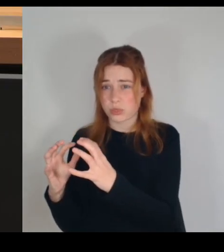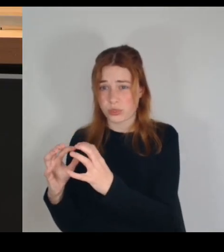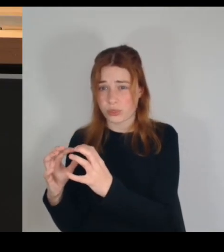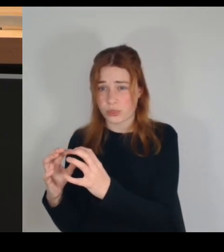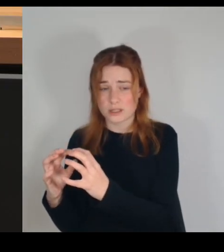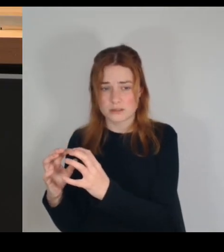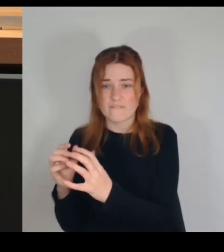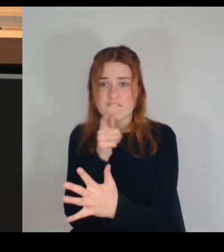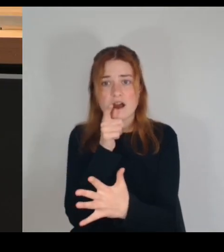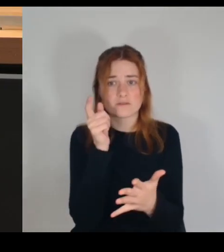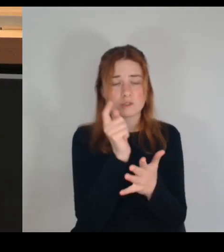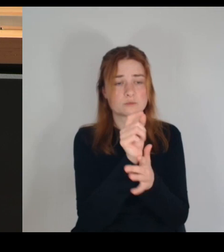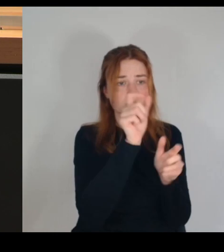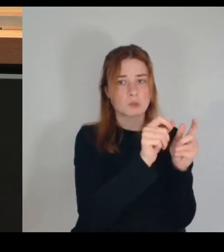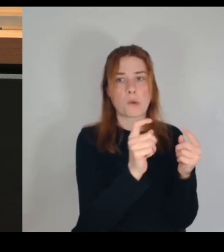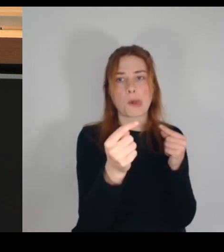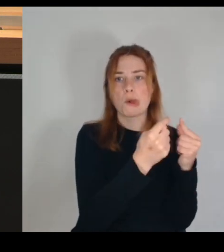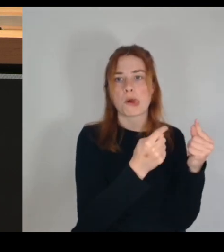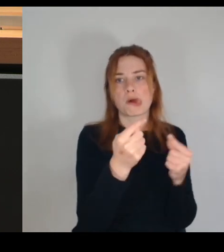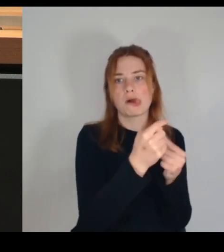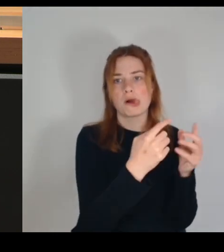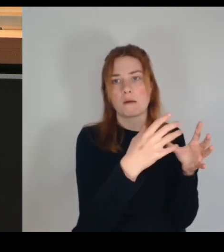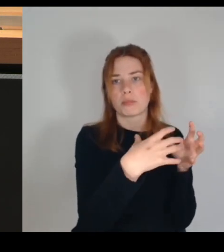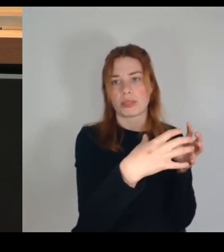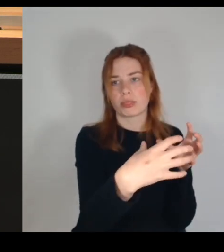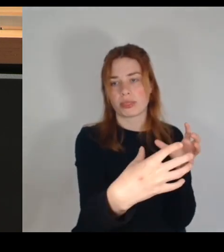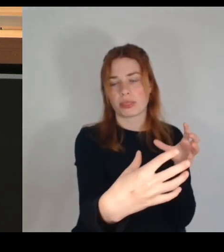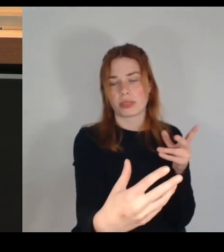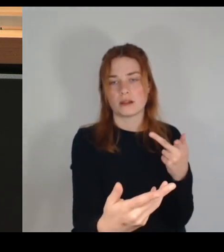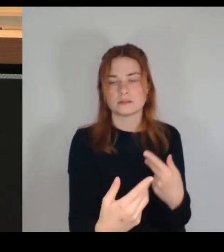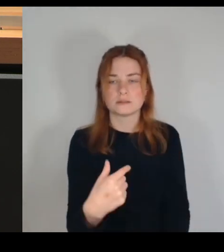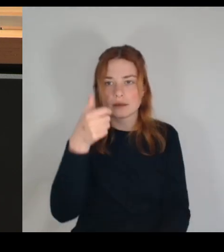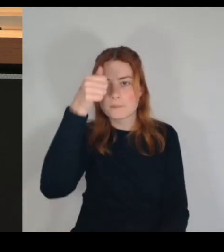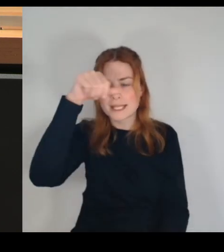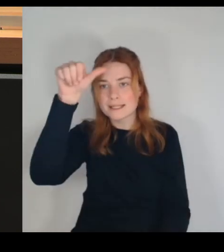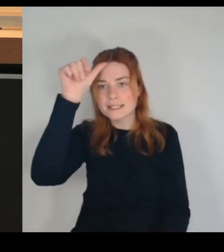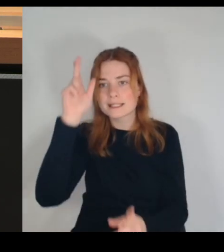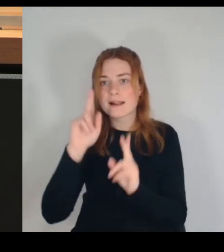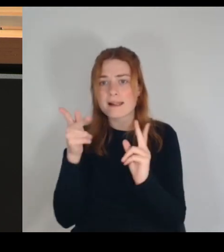Jahren unter einem Lehrermangel leidet, dass es zu immer mehr Gewalt an Schulen kommt und an Schulen schon kaum